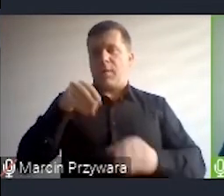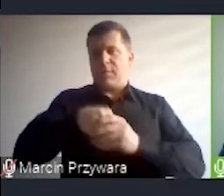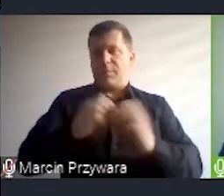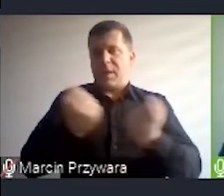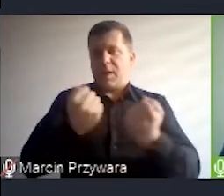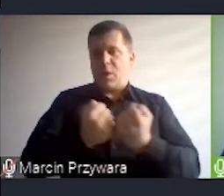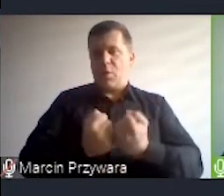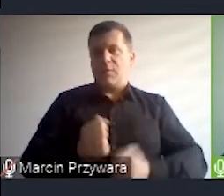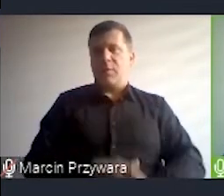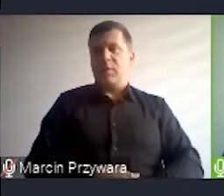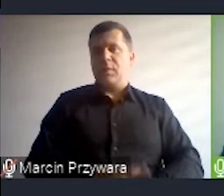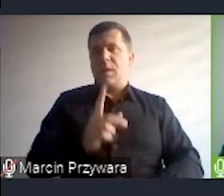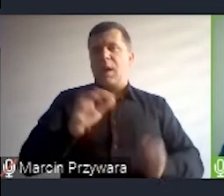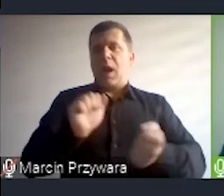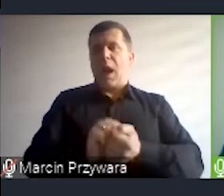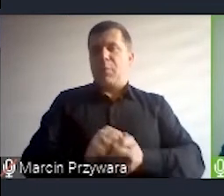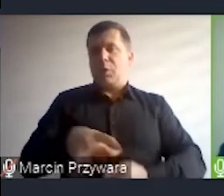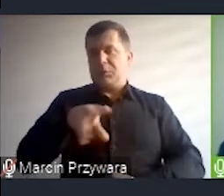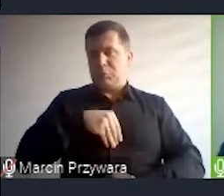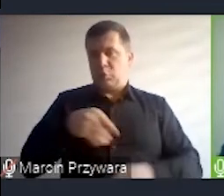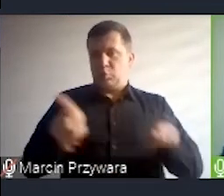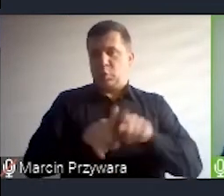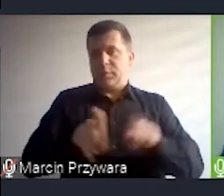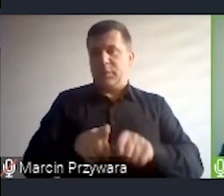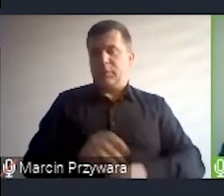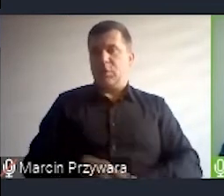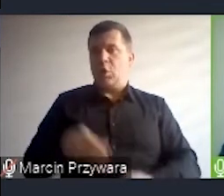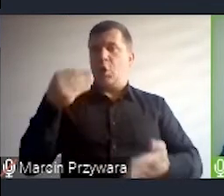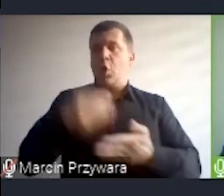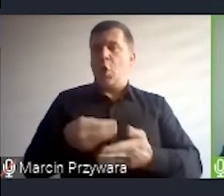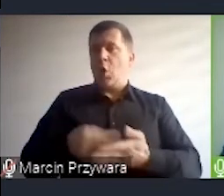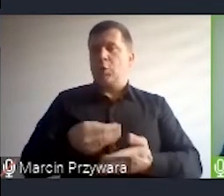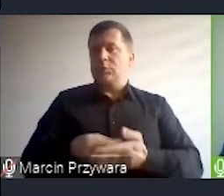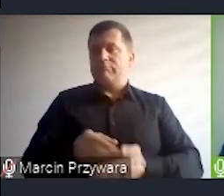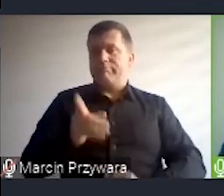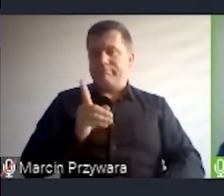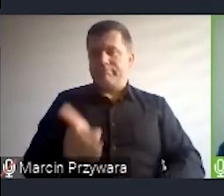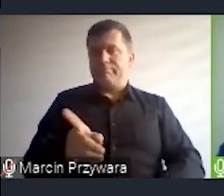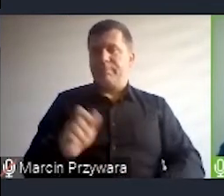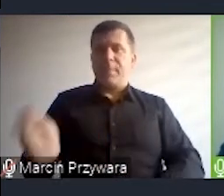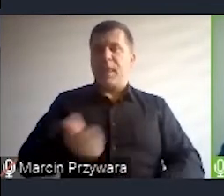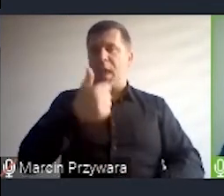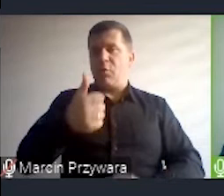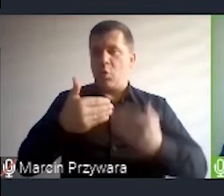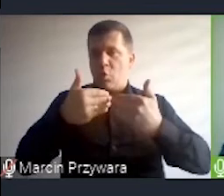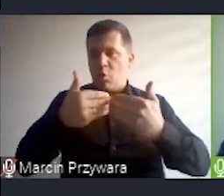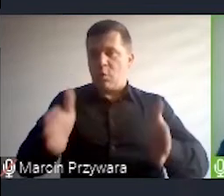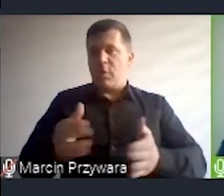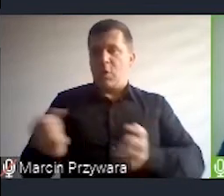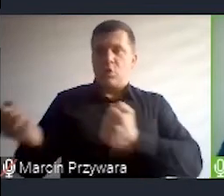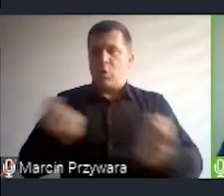że amortyzować można również koszty związane z pierwszym uruchomieniem, z dostawą,